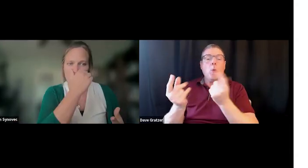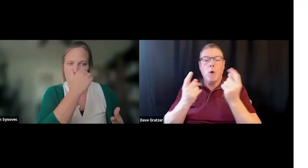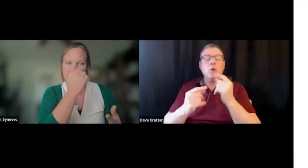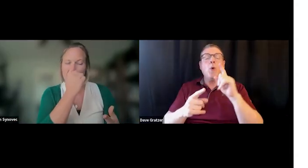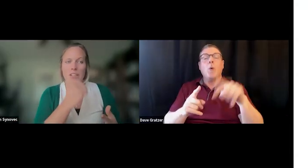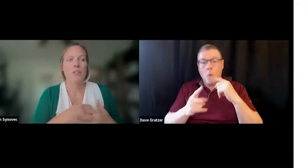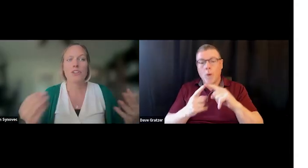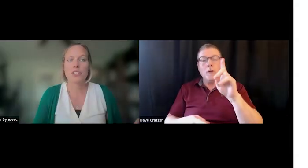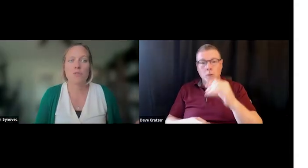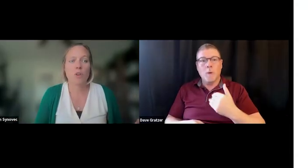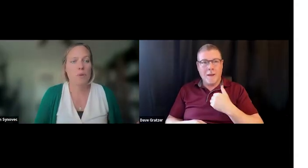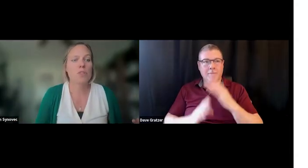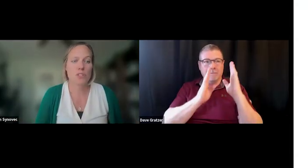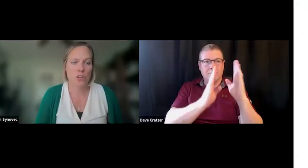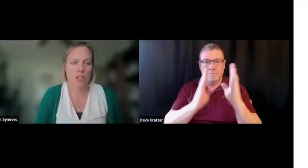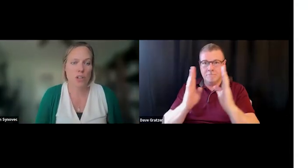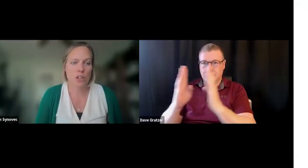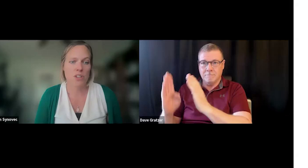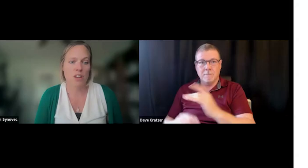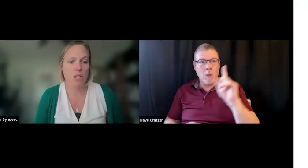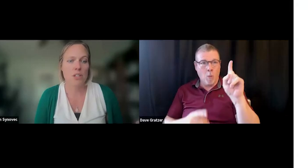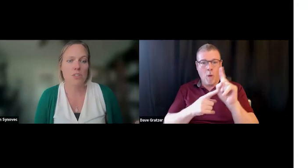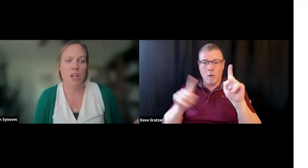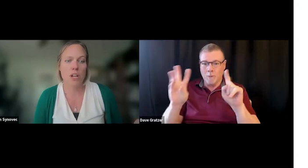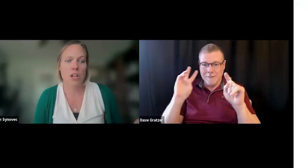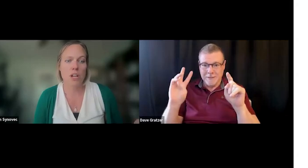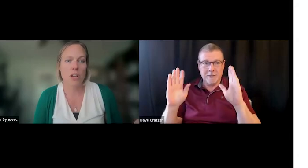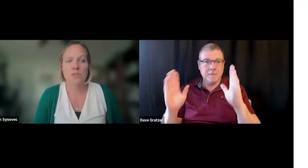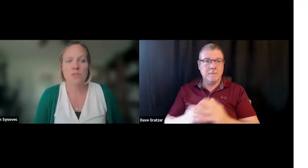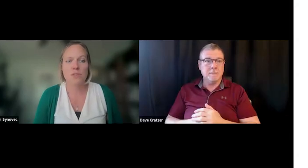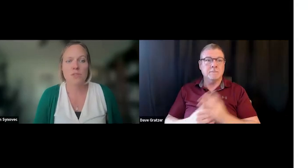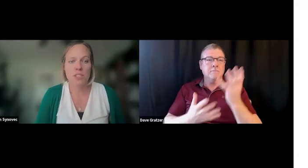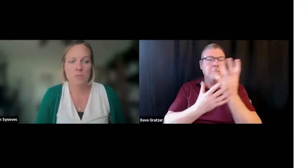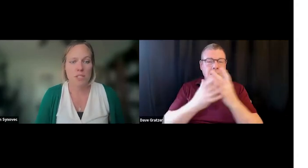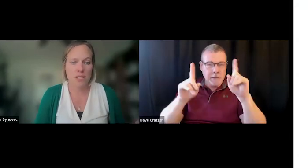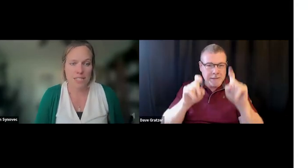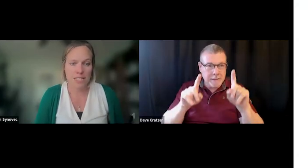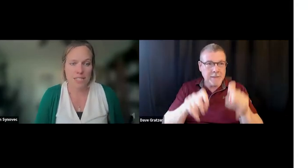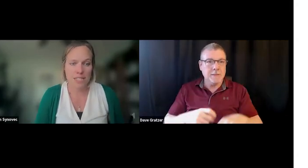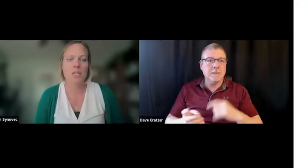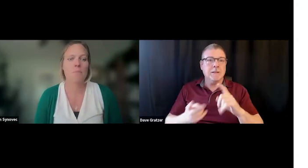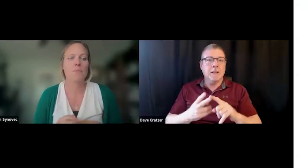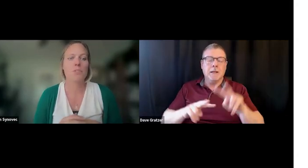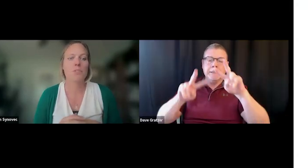como proveedores de SOAR. Primero que todo, evalúen el historial de lesión cerebral, evalúen los síntomas actuales,